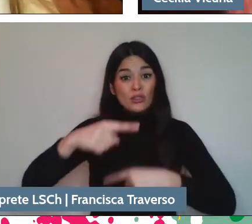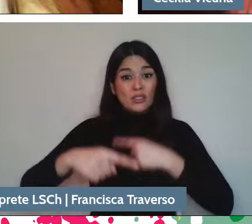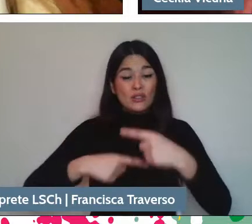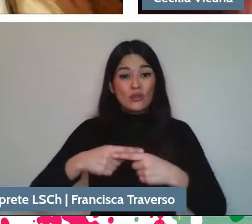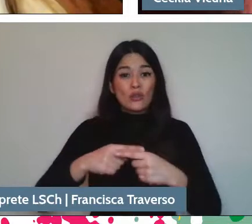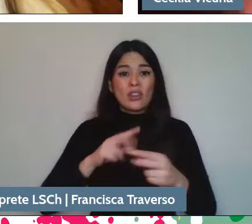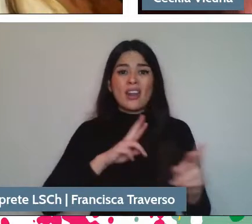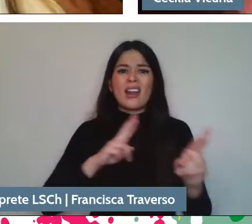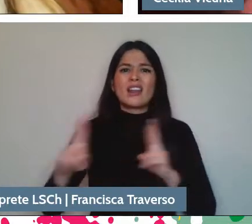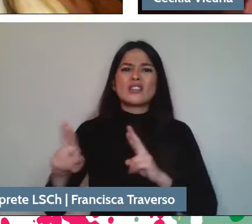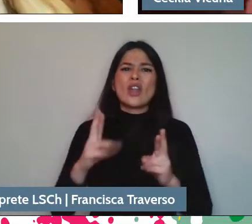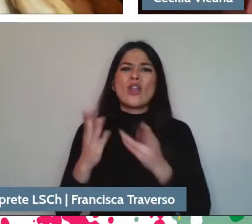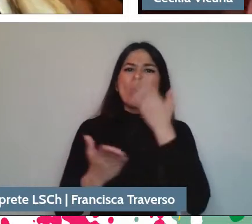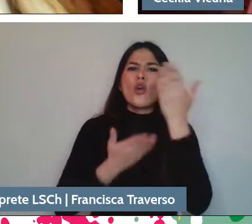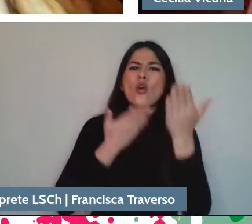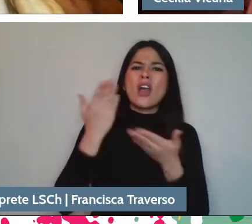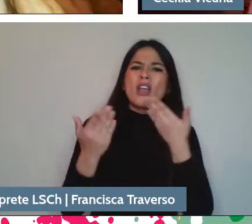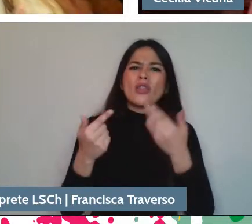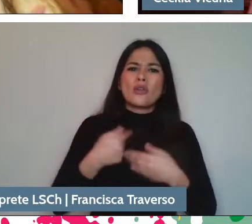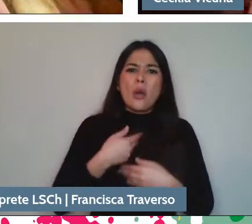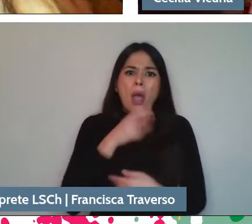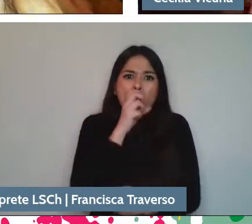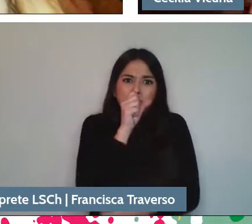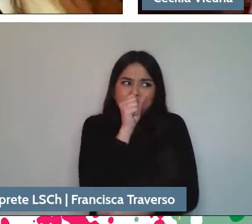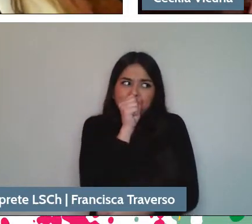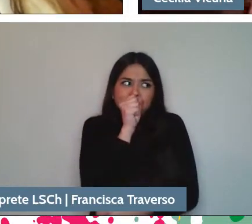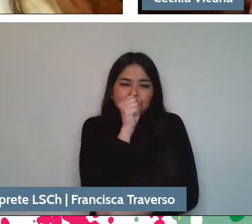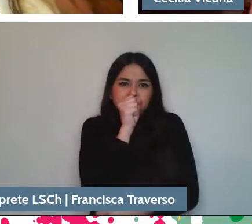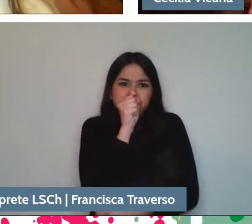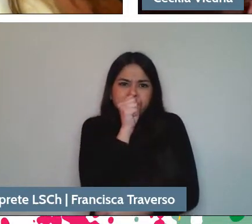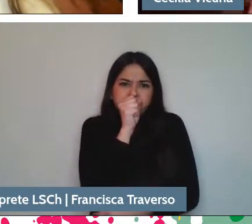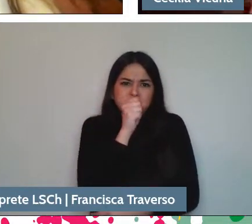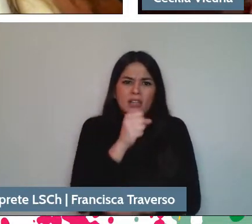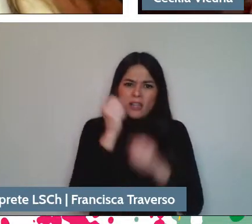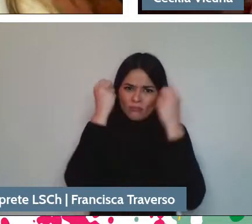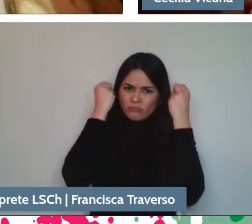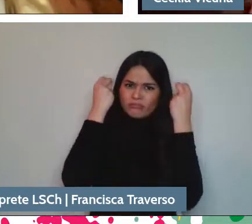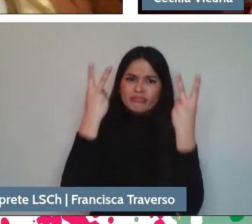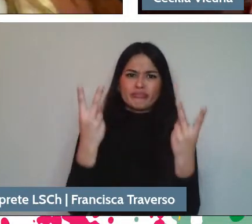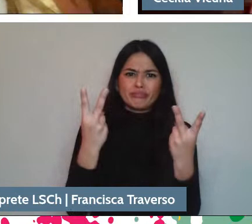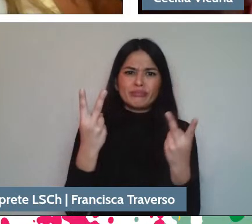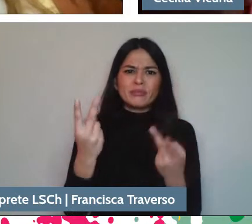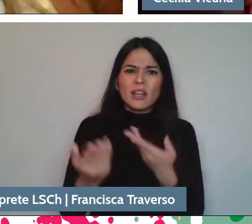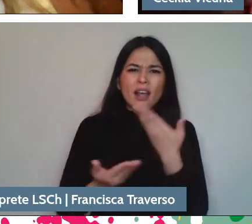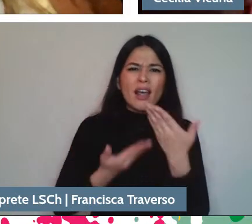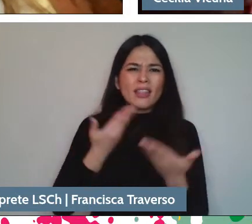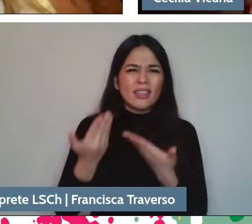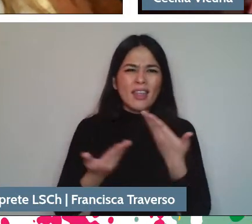"Yo no me atrevía a cantar hasta que de repente me atreví a poner a afuera mi propia voz".